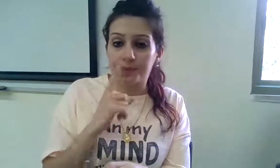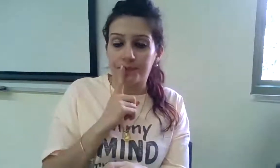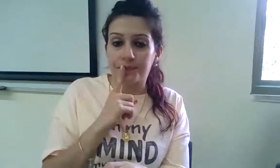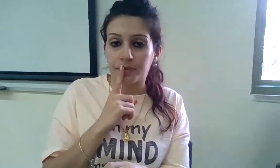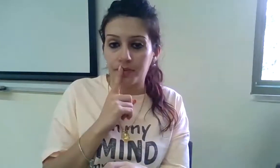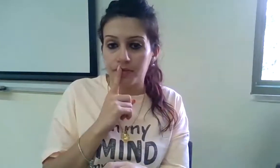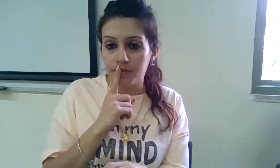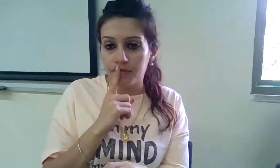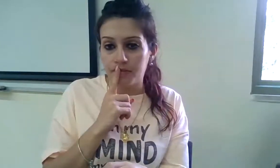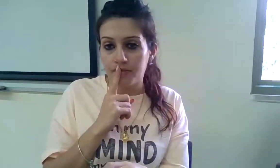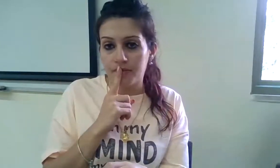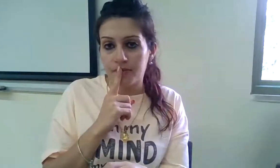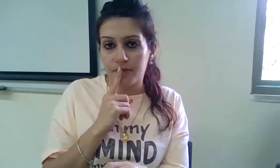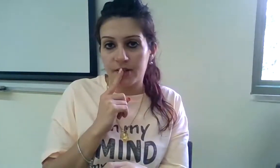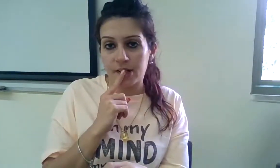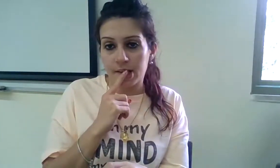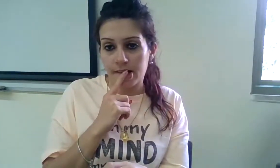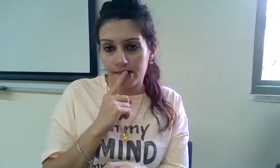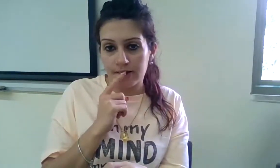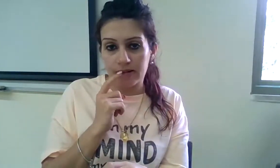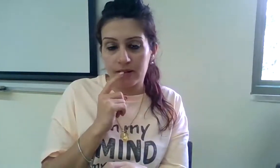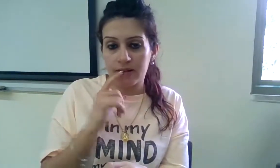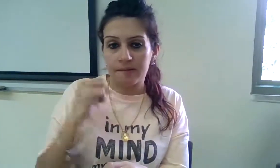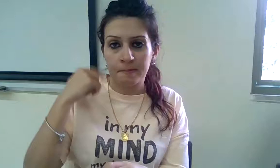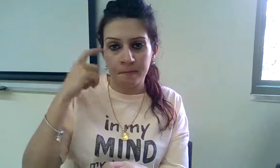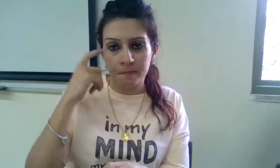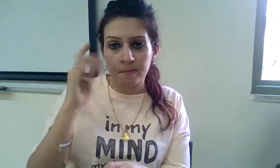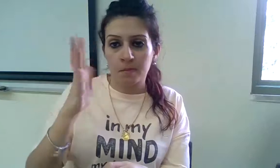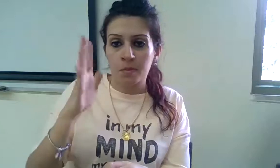لأنهم الأقرب إلى الأطفال وأن وجود توعية